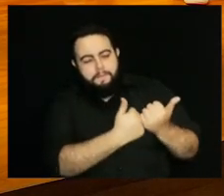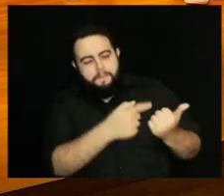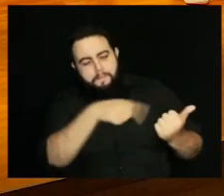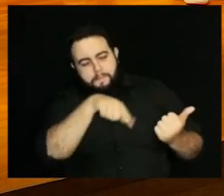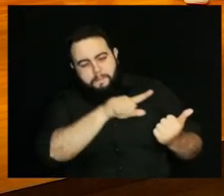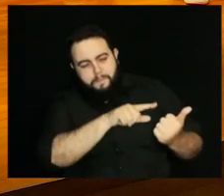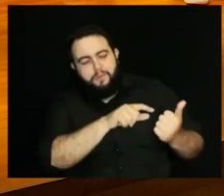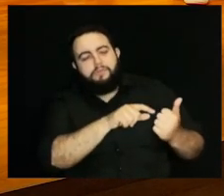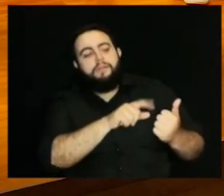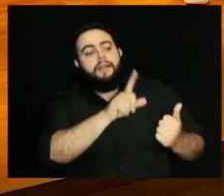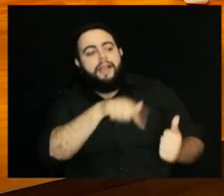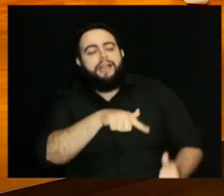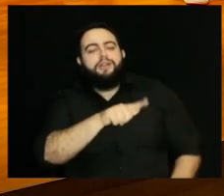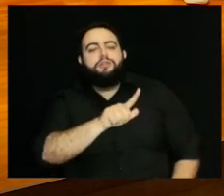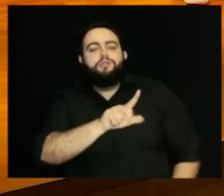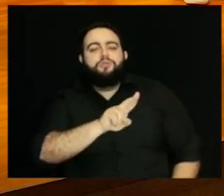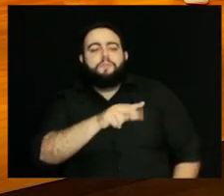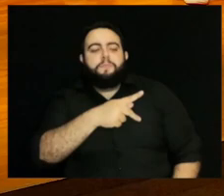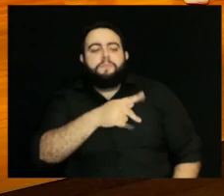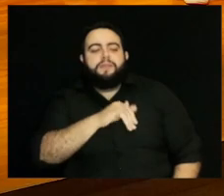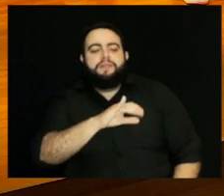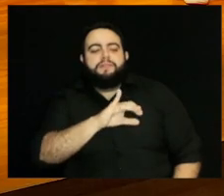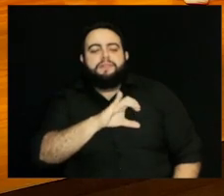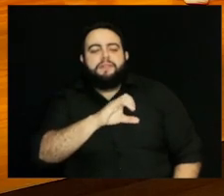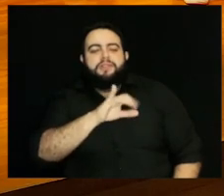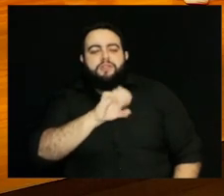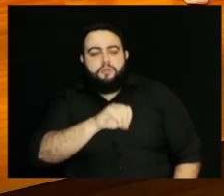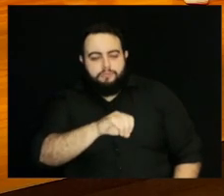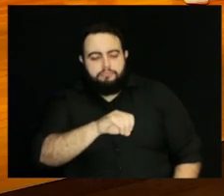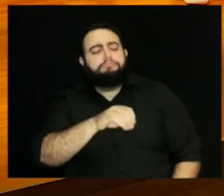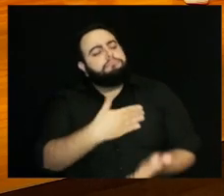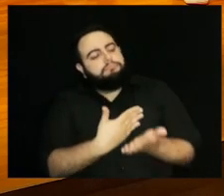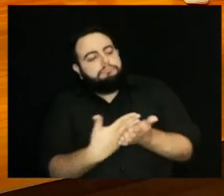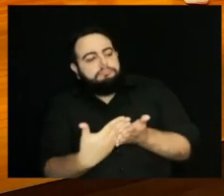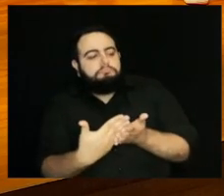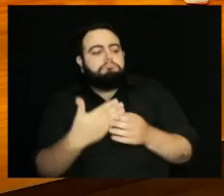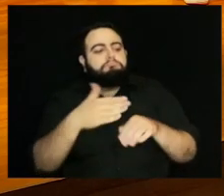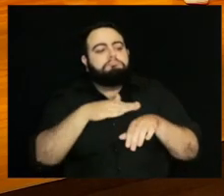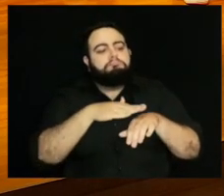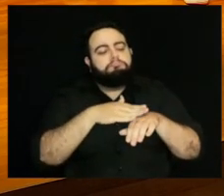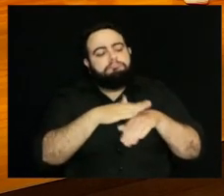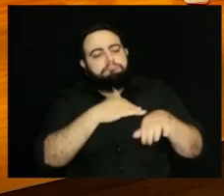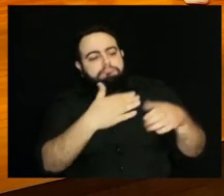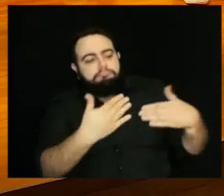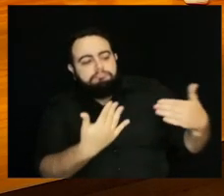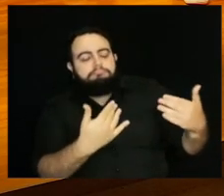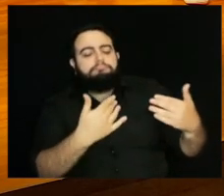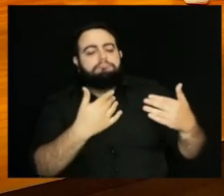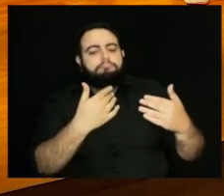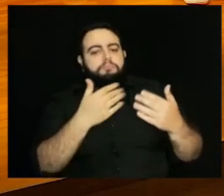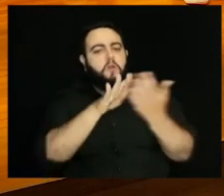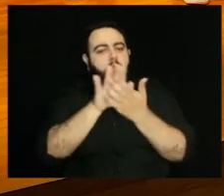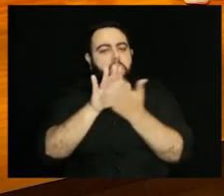Lupicício, e começa a fazer matérias com Lupicínio . E aos poucos algumas pessoas começam a cantar as